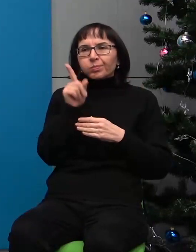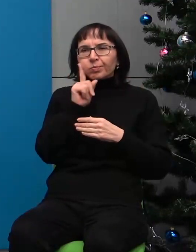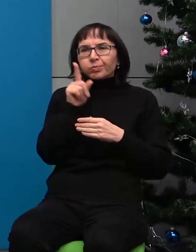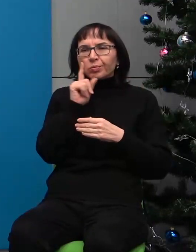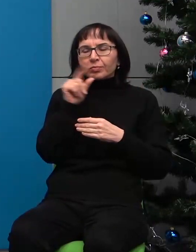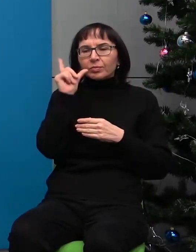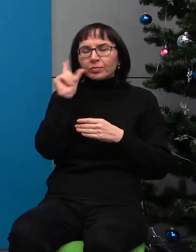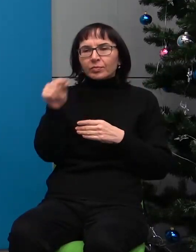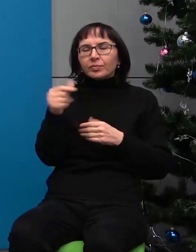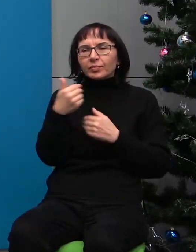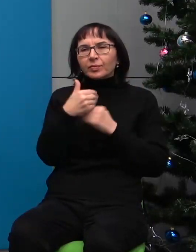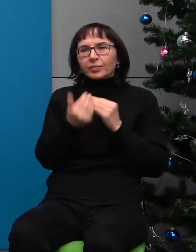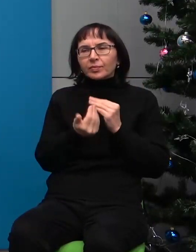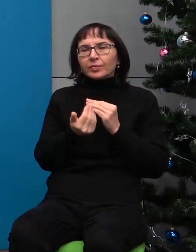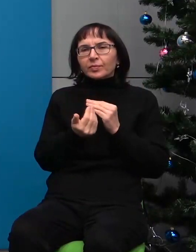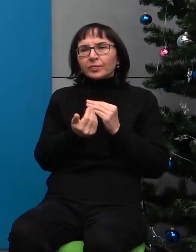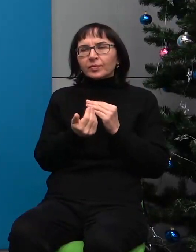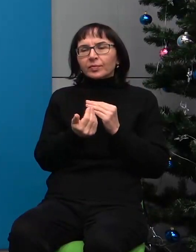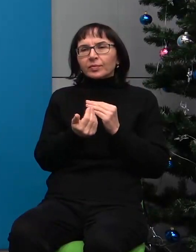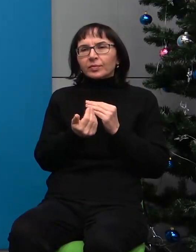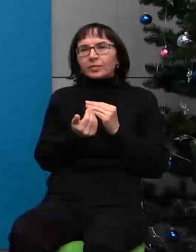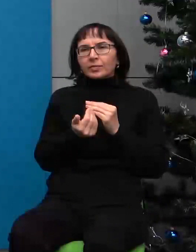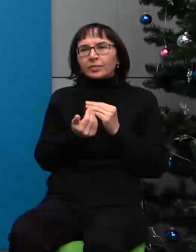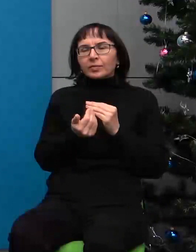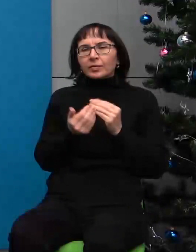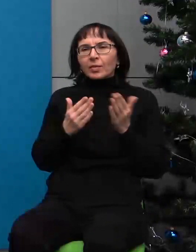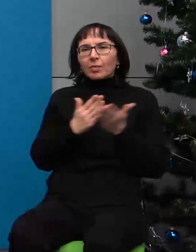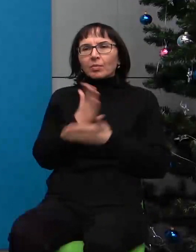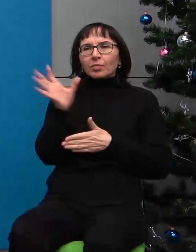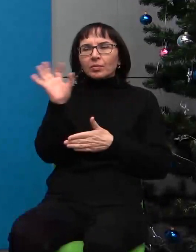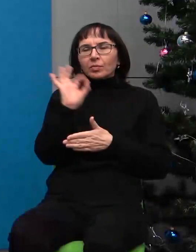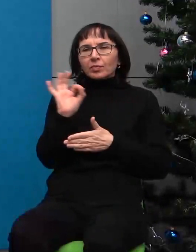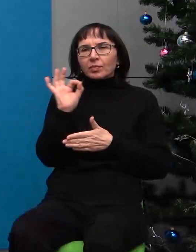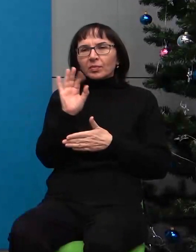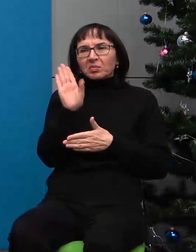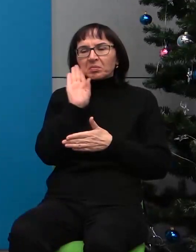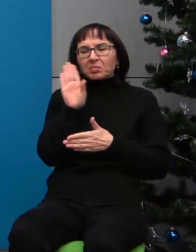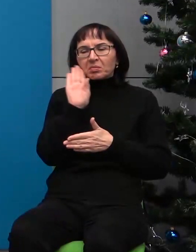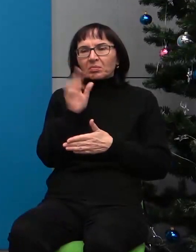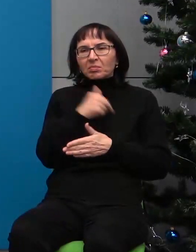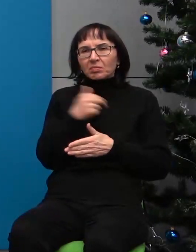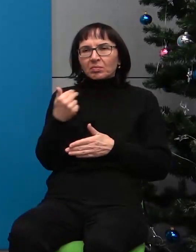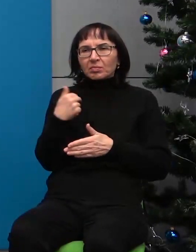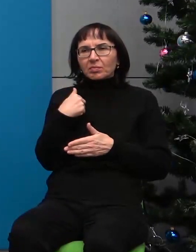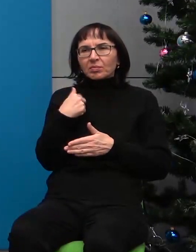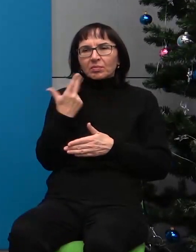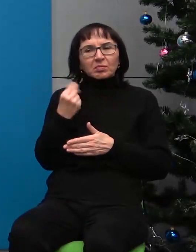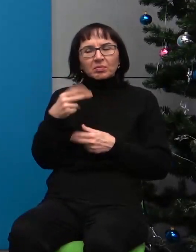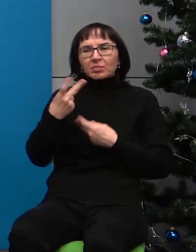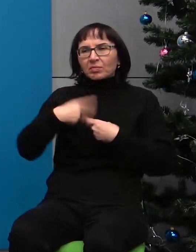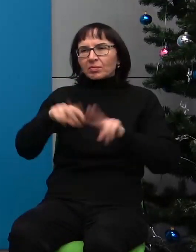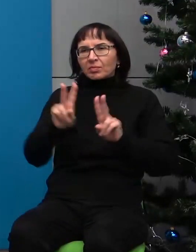Przez osiedle. Tak jak u nas. I nie wrócił.